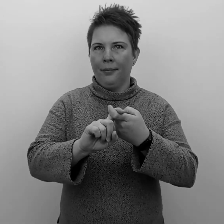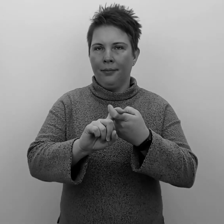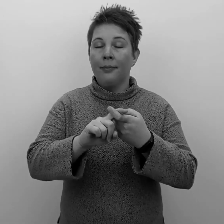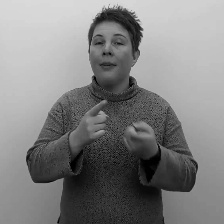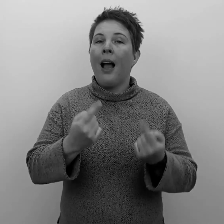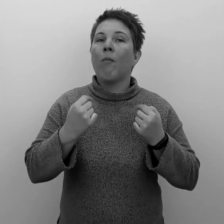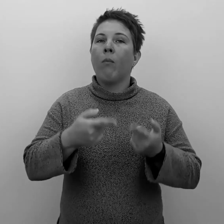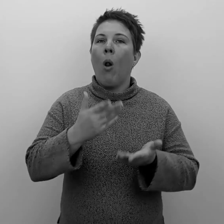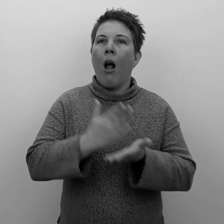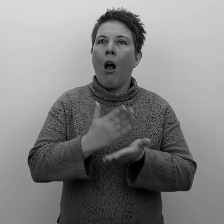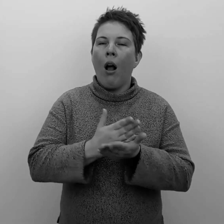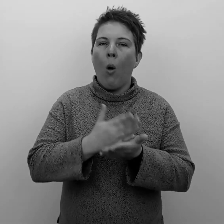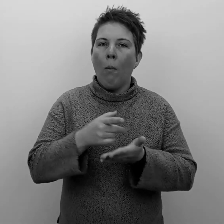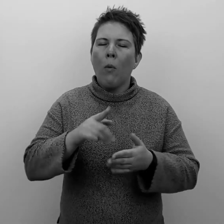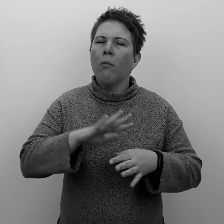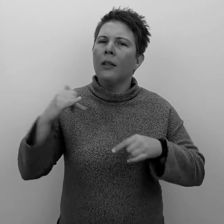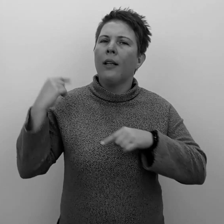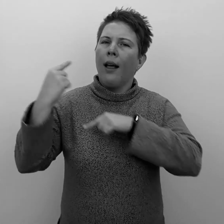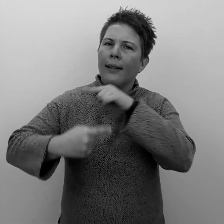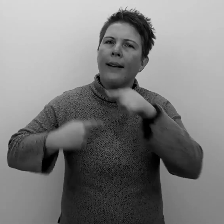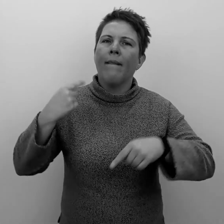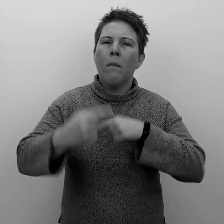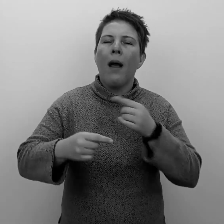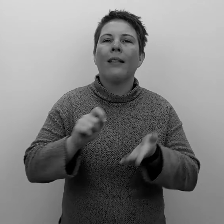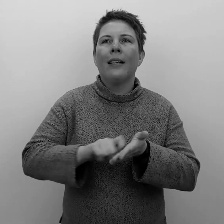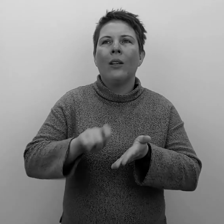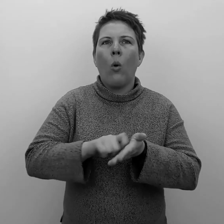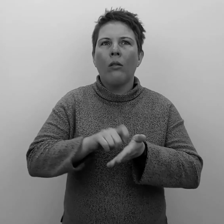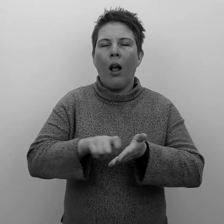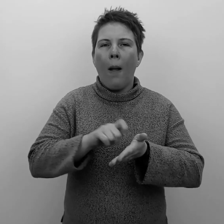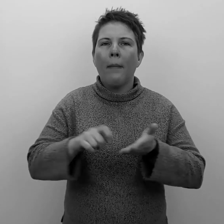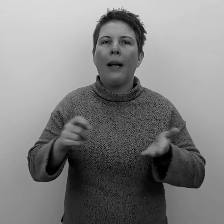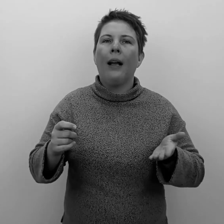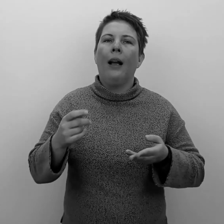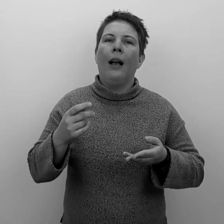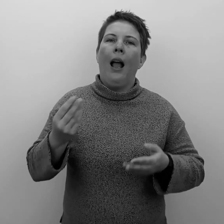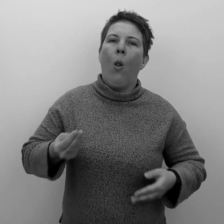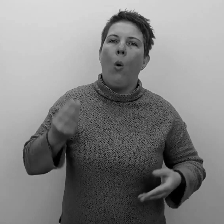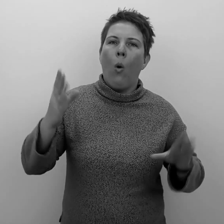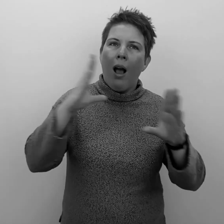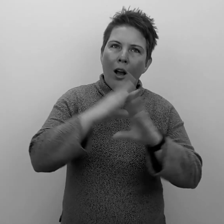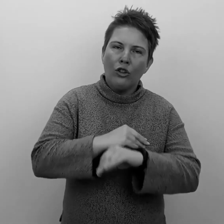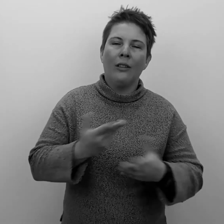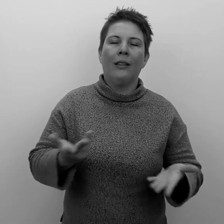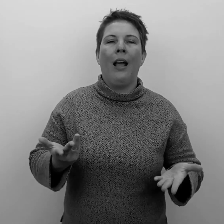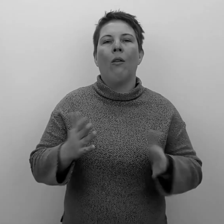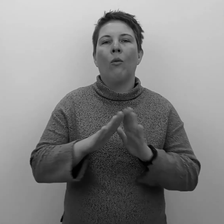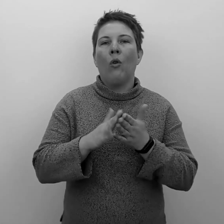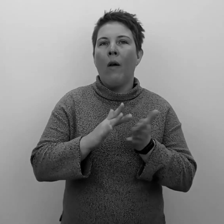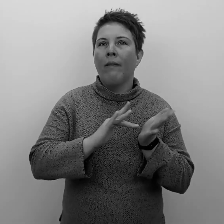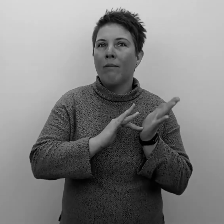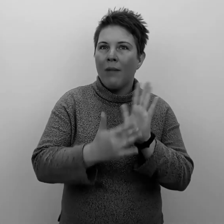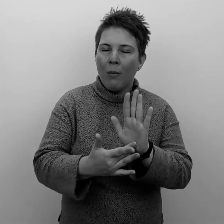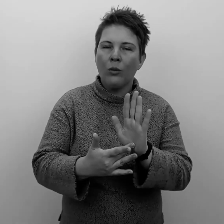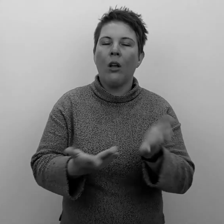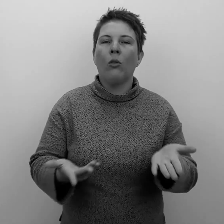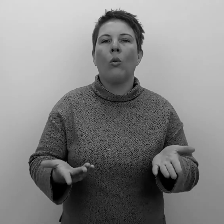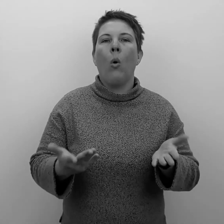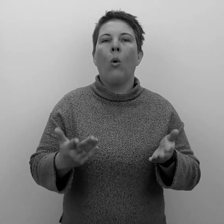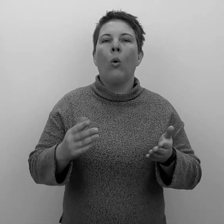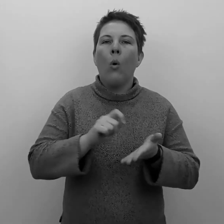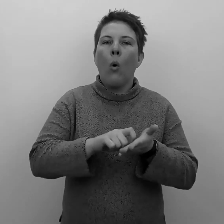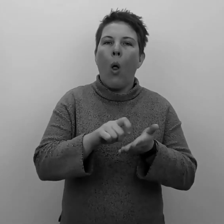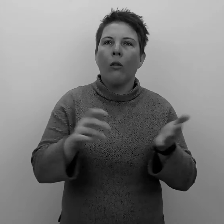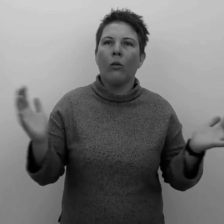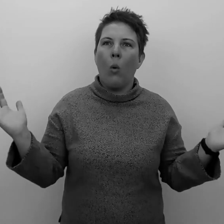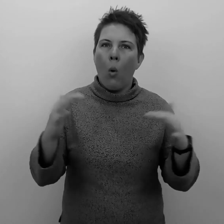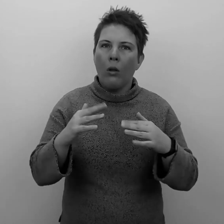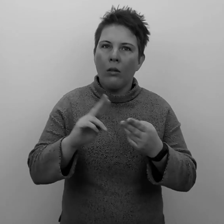Ebből az alkalomból minden évben irodalmi előadóestekkel, könyvbemutatókkal, költőtalálkozókkal és